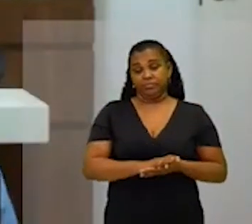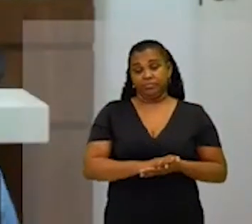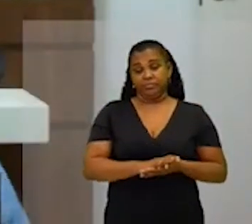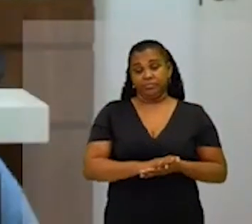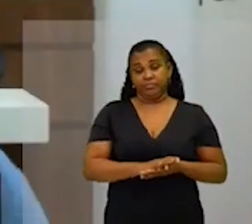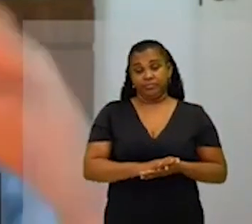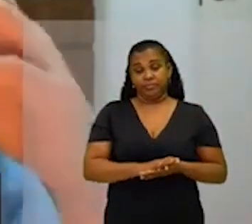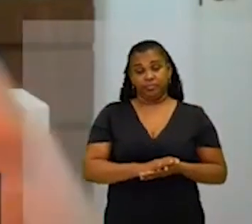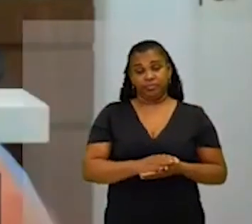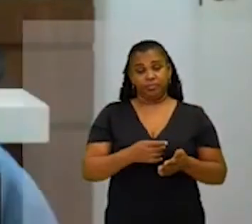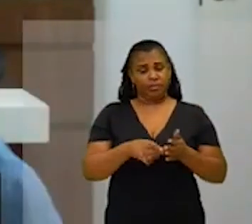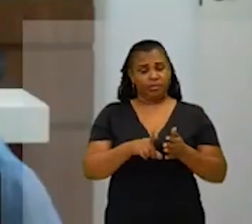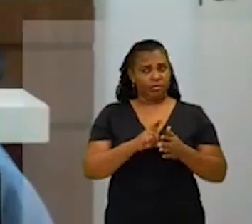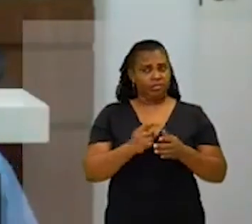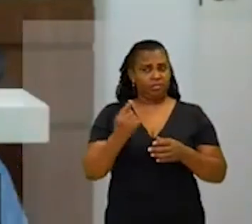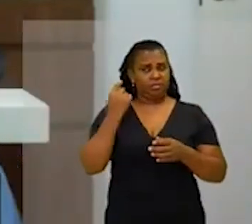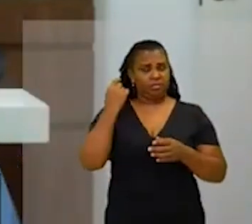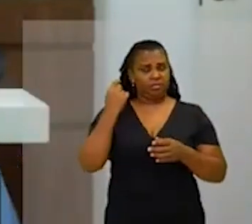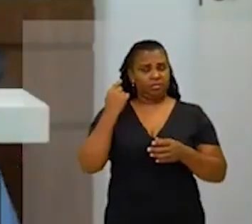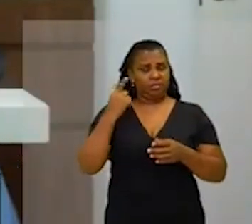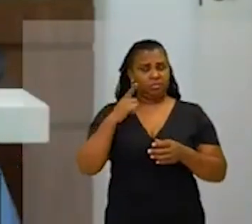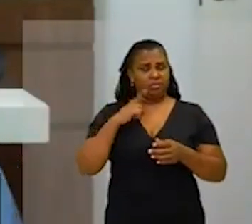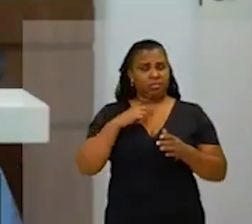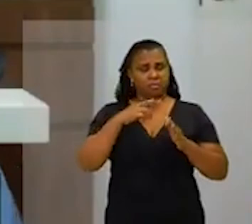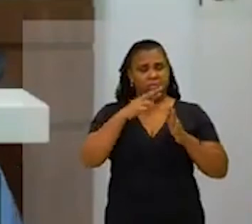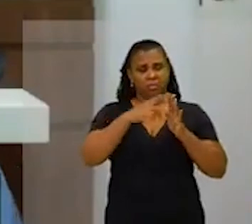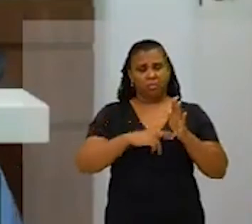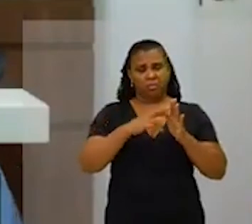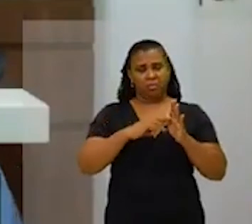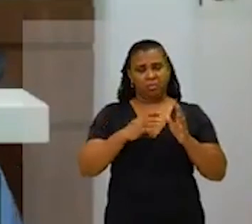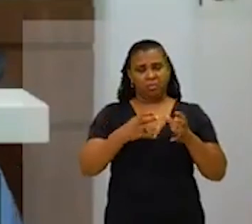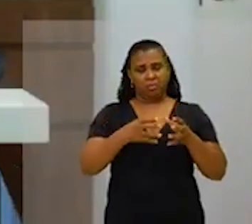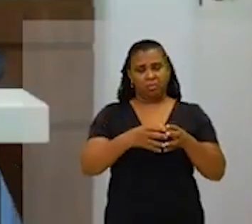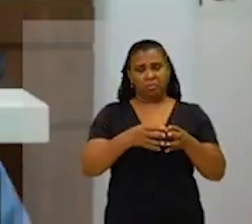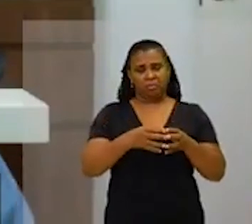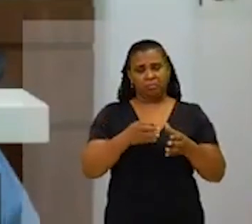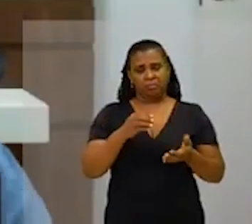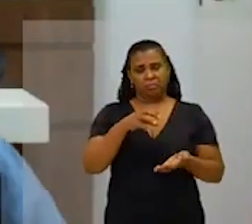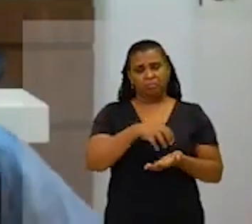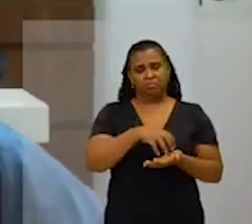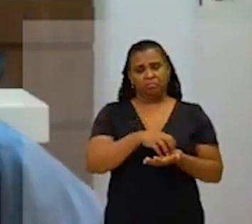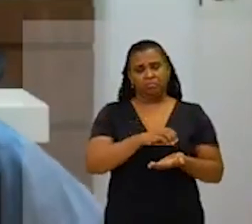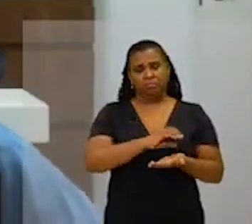quo anterior a gente uma nova que concentrava demais assunto principal passando poderes as